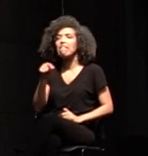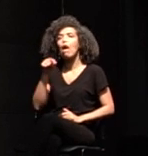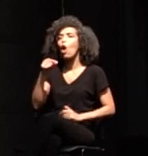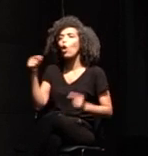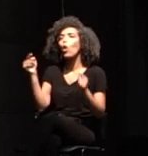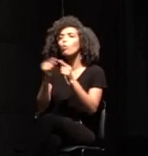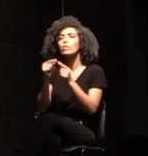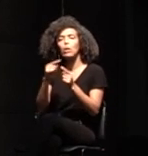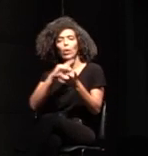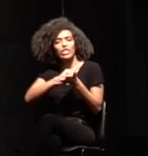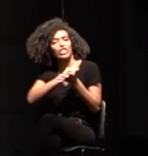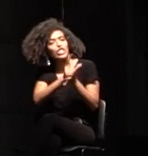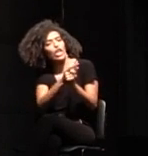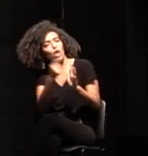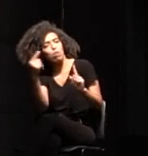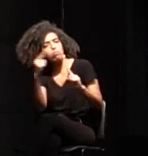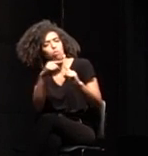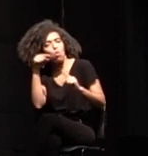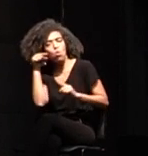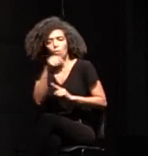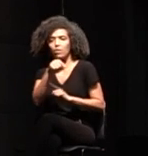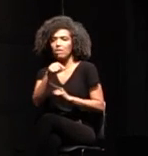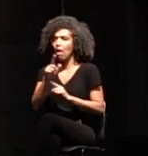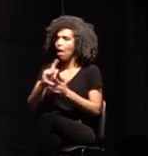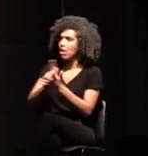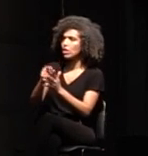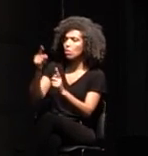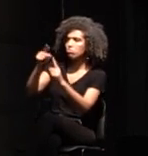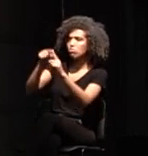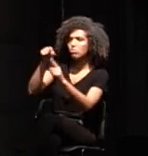porque ela vai quebrando essas categorias em diversos filmes.